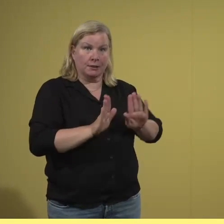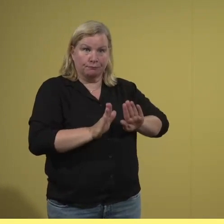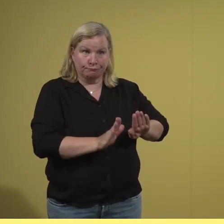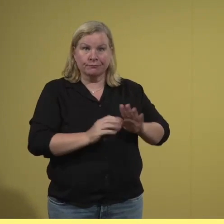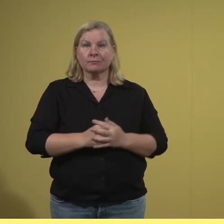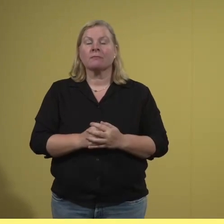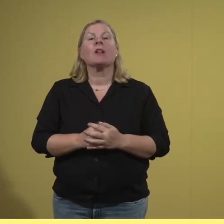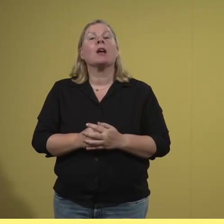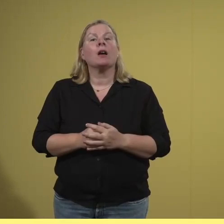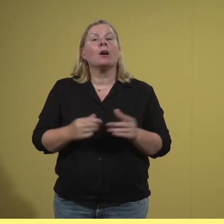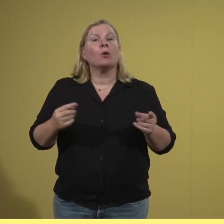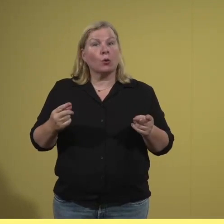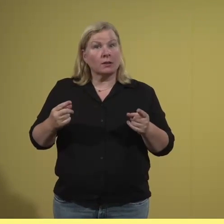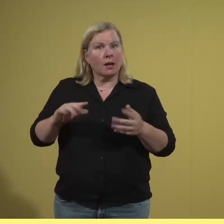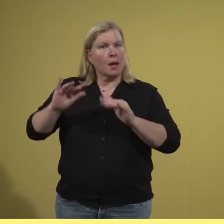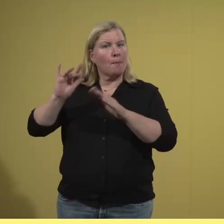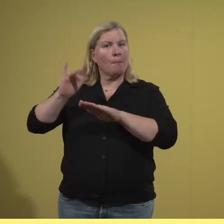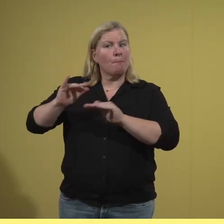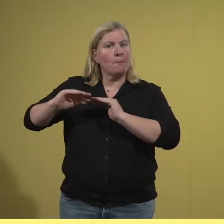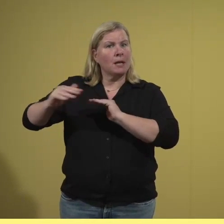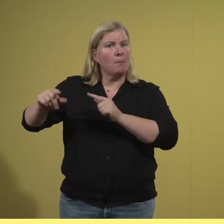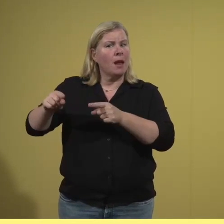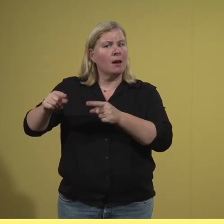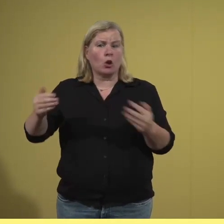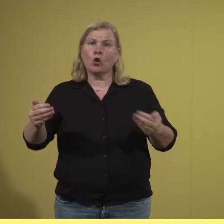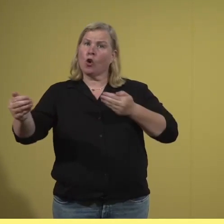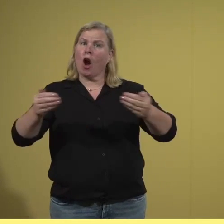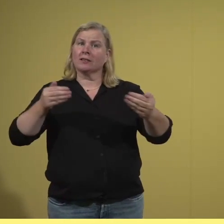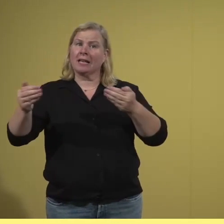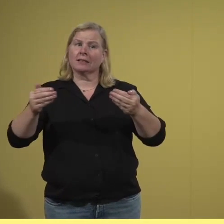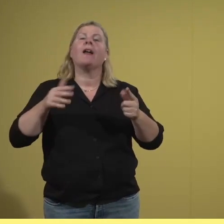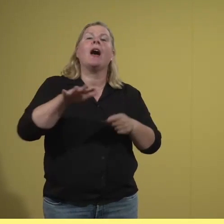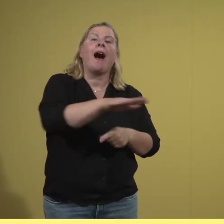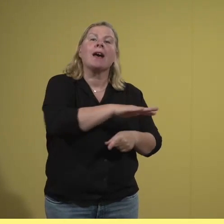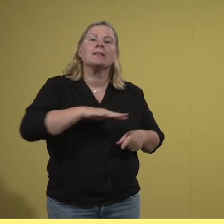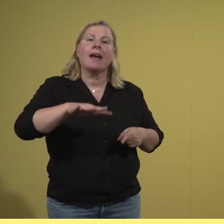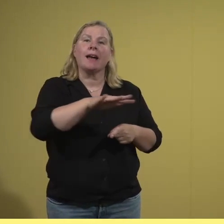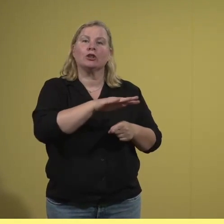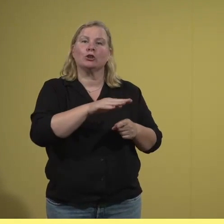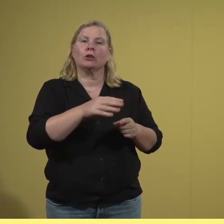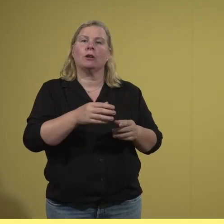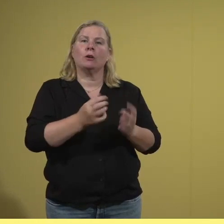so als Gegenstück zum Mittelmeergericht eine asiatische Limonade.